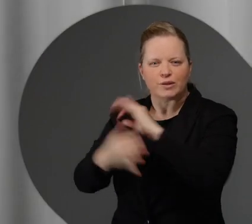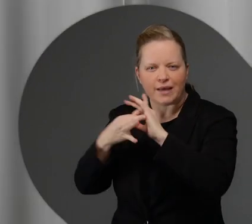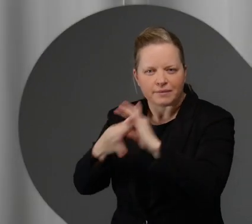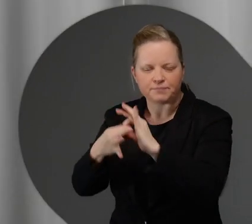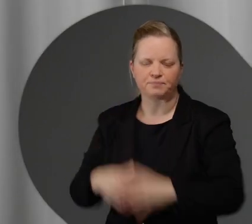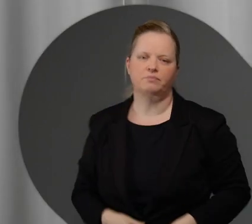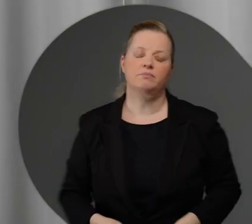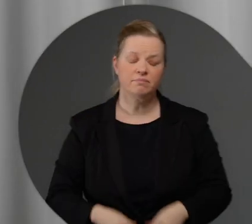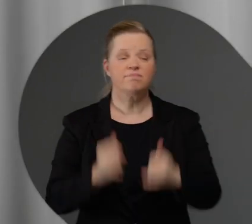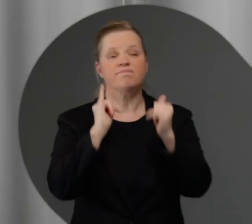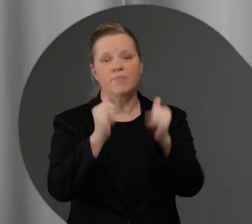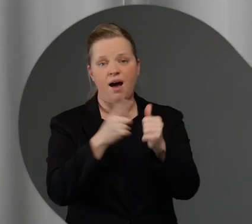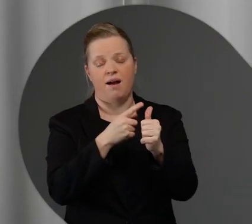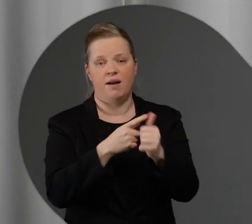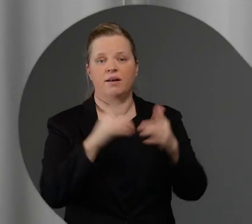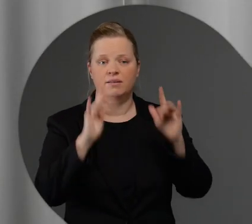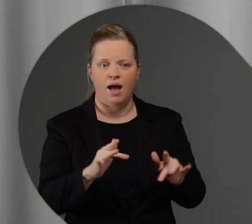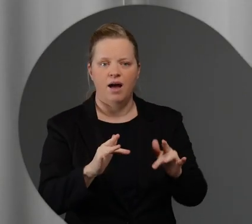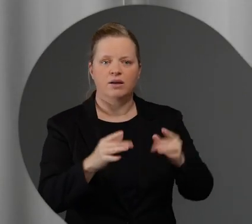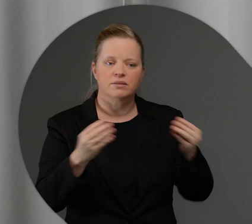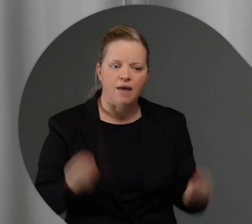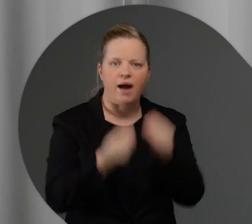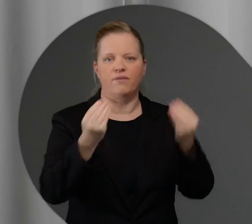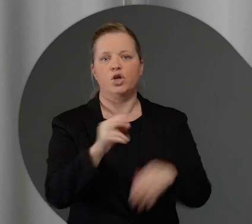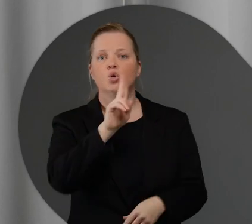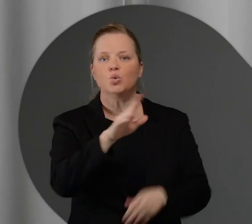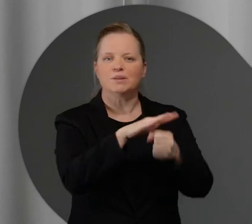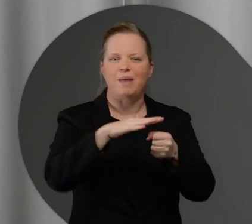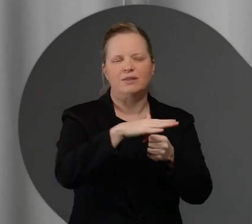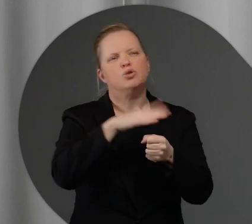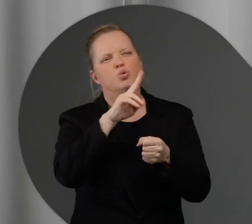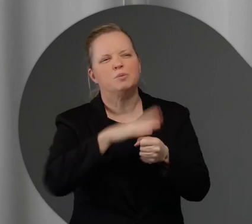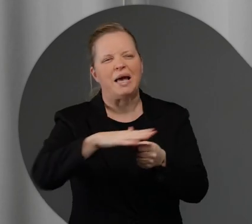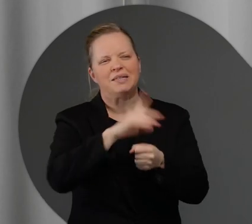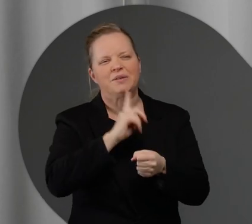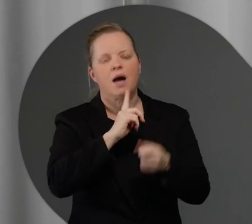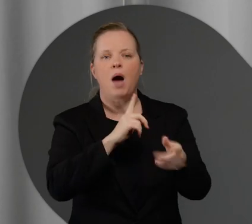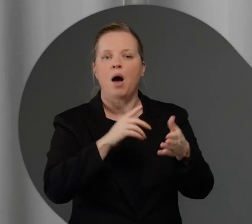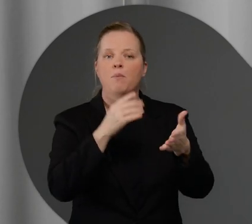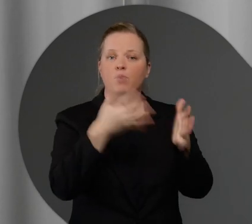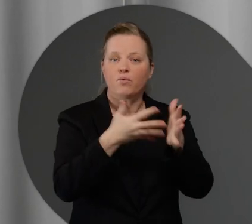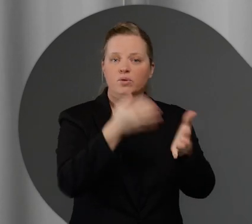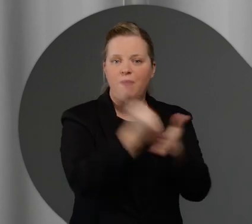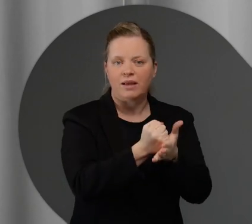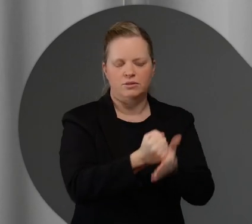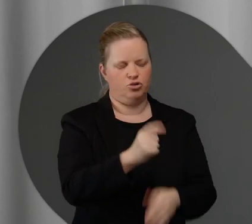Ja, sie ist eben einerseits solche Dinge wie u:space, also u:space weniger, wobei der Prüfungspass zum Beispiel schlecht bedient war,